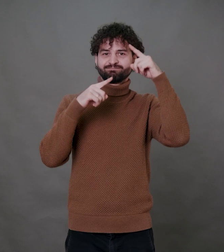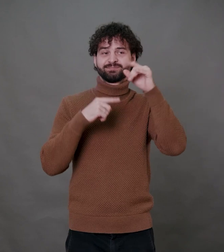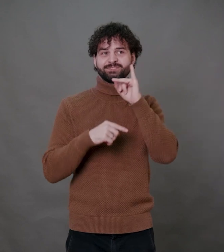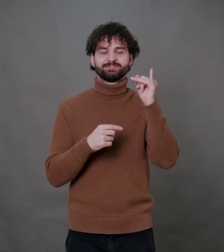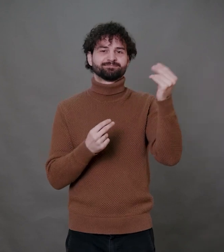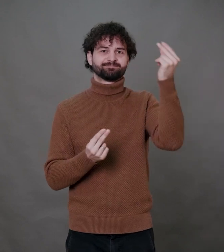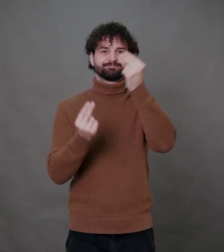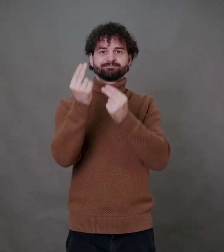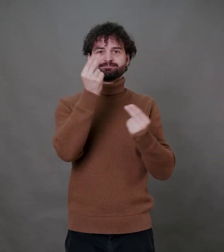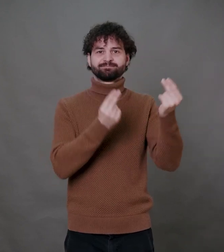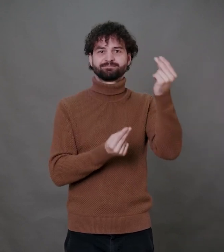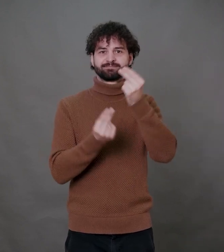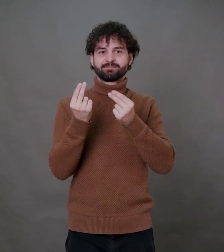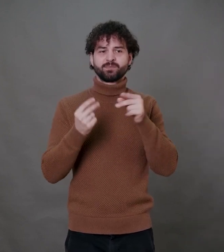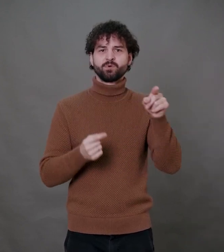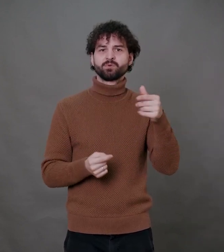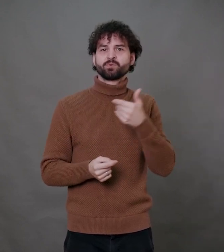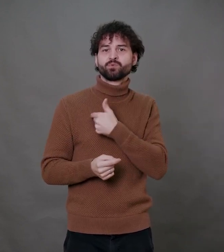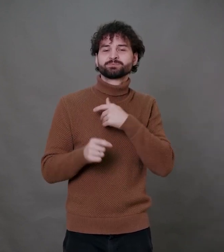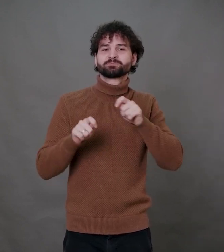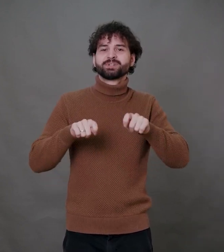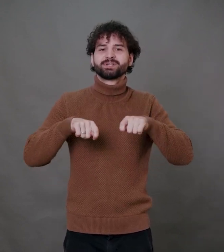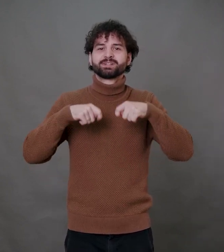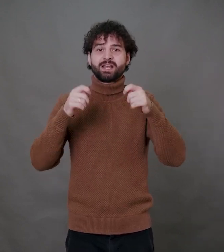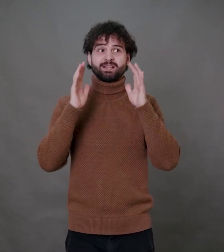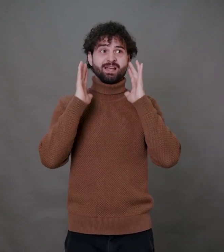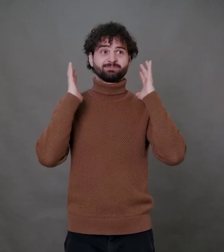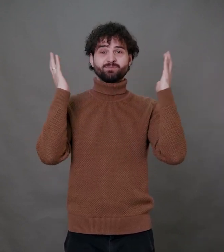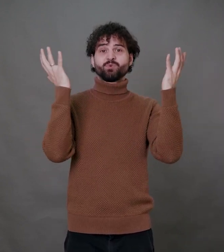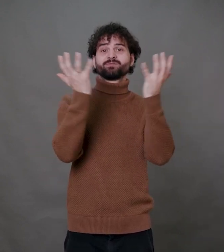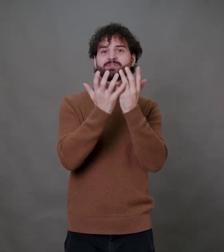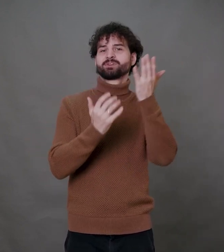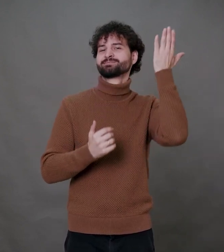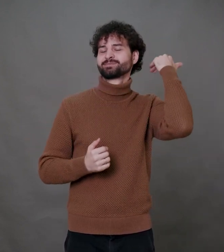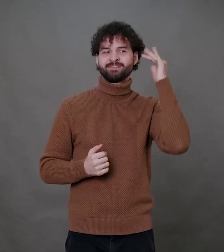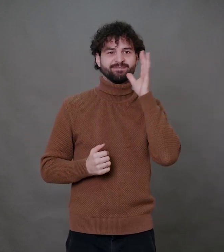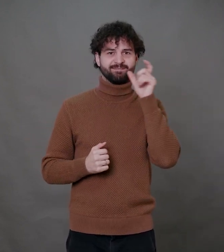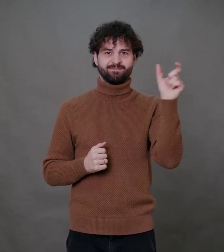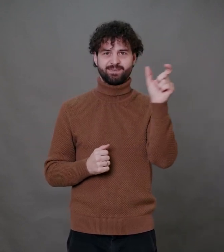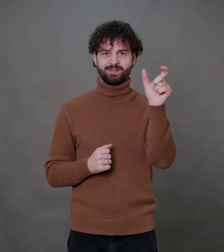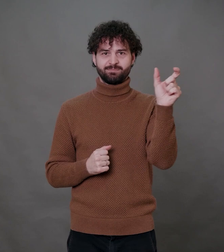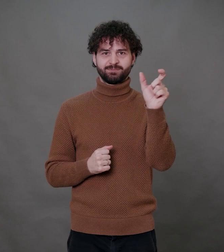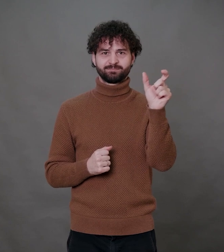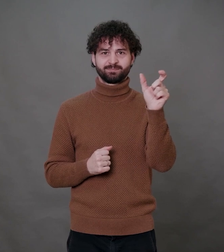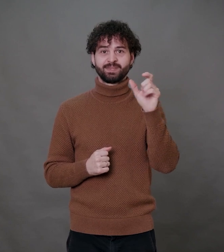и фантазию. Он хотел передать атмосферу того времени.